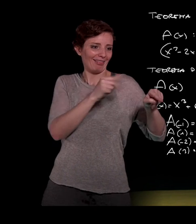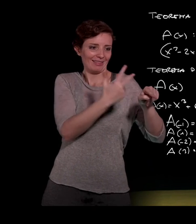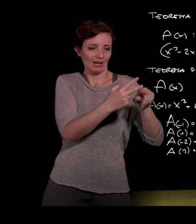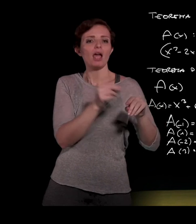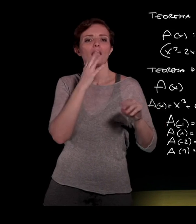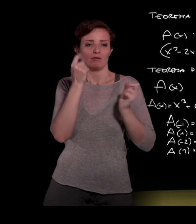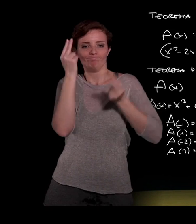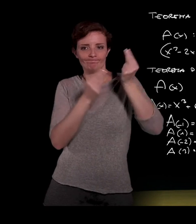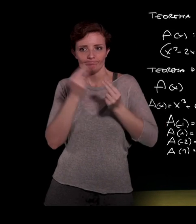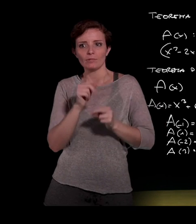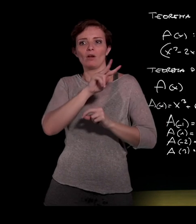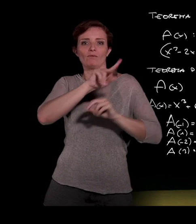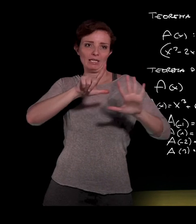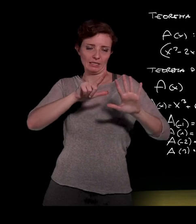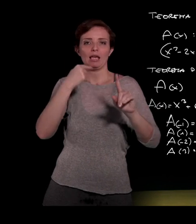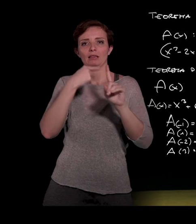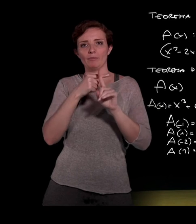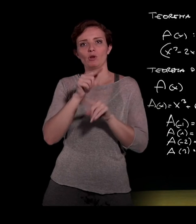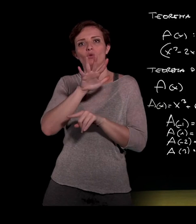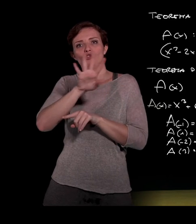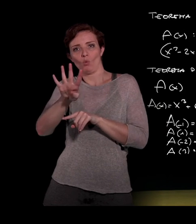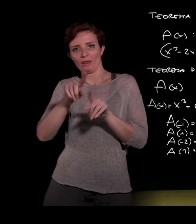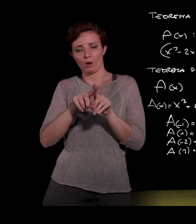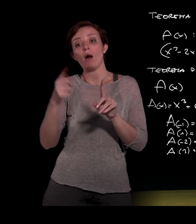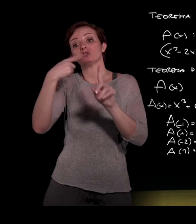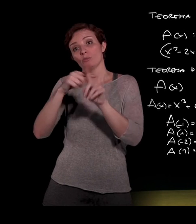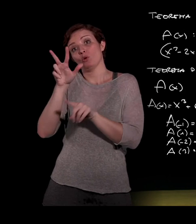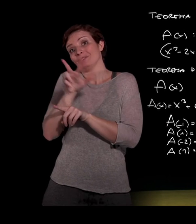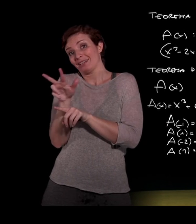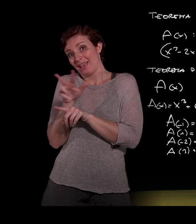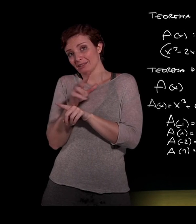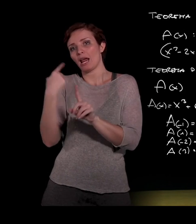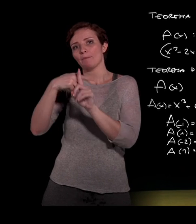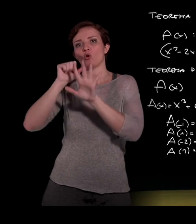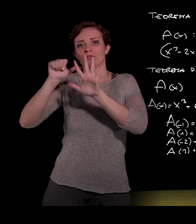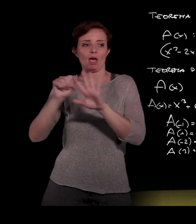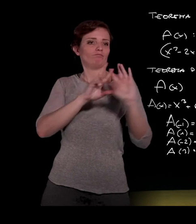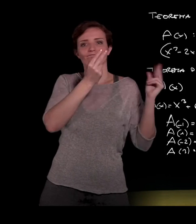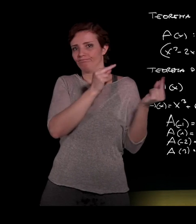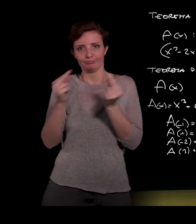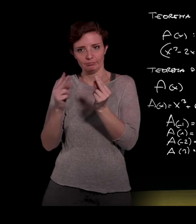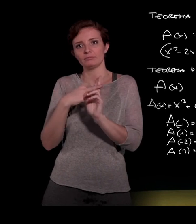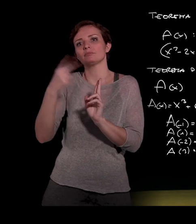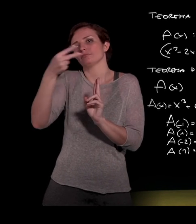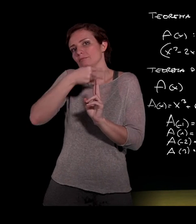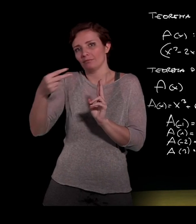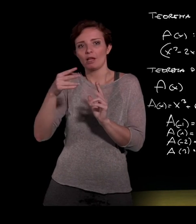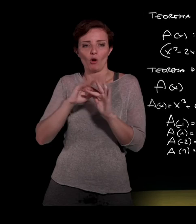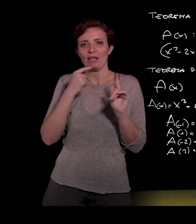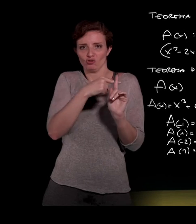che andando a sommare è evidentemente pari a 120, un valore molto superiore a 0 e diverso da 0,